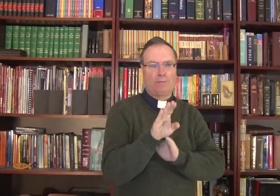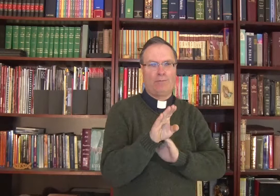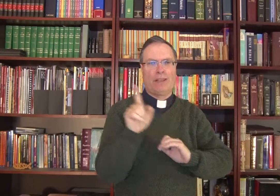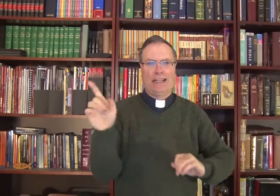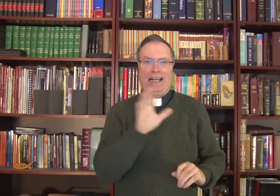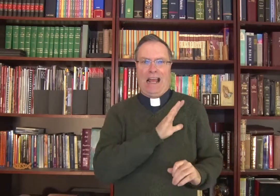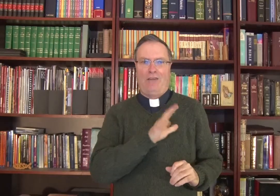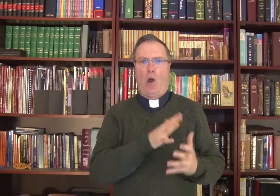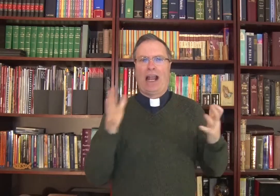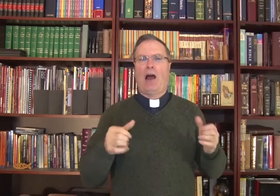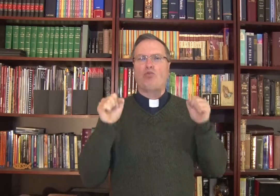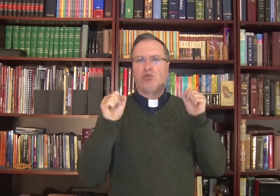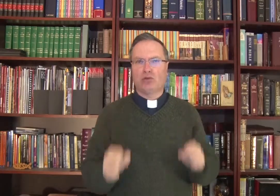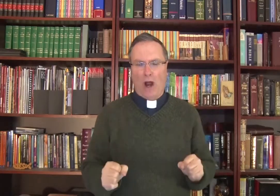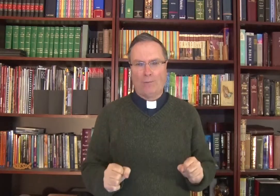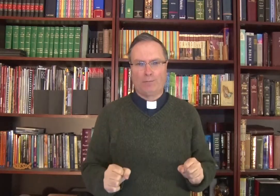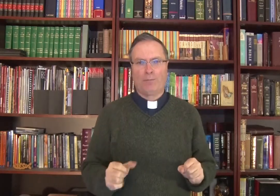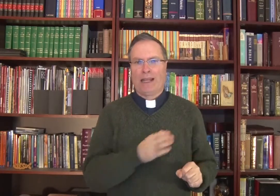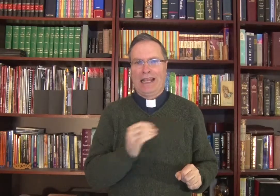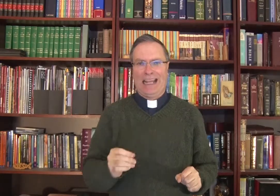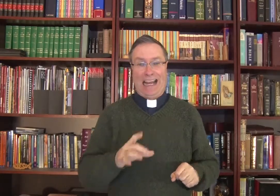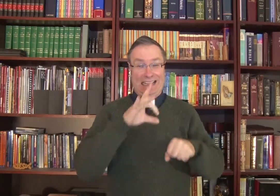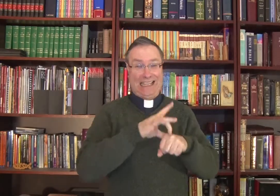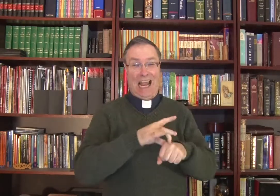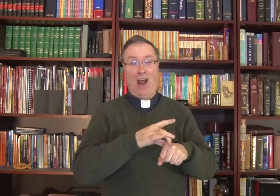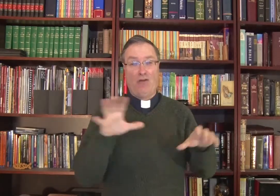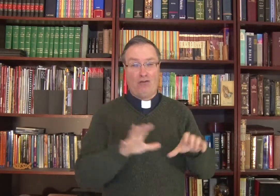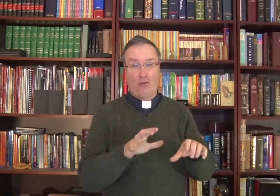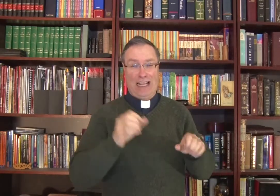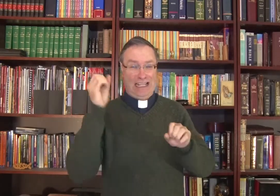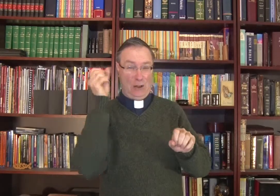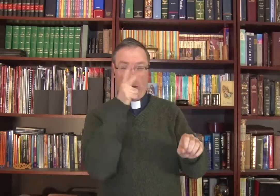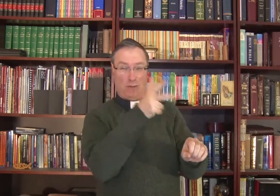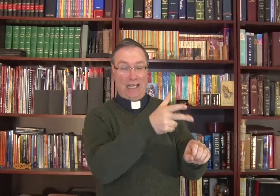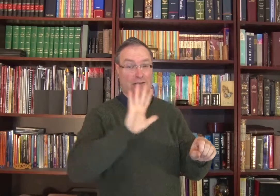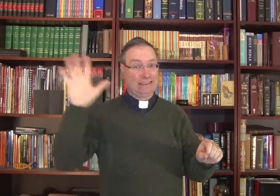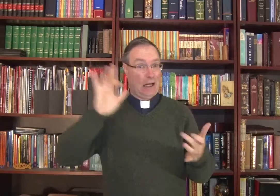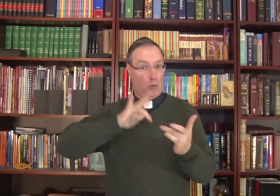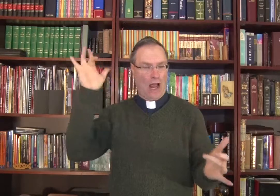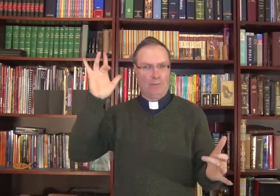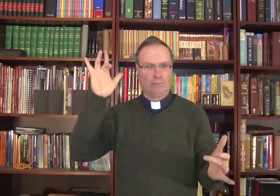Il avait un grand pouvoir et la terre fut illuminée de sa gloire.